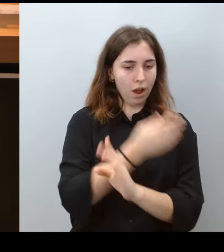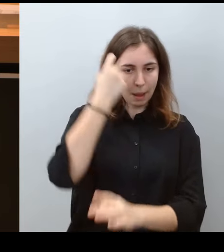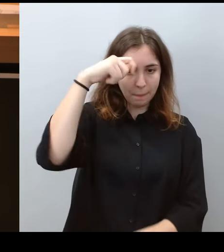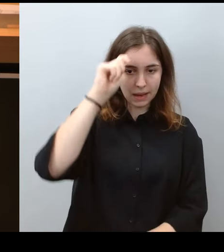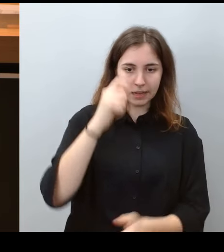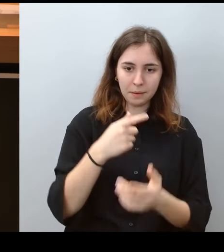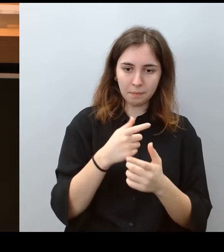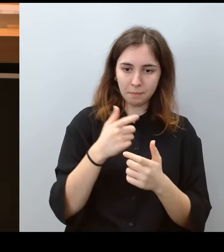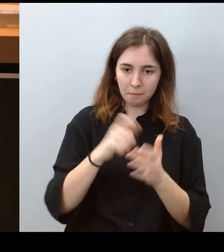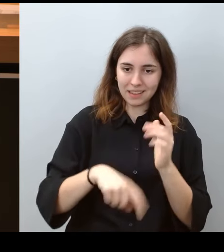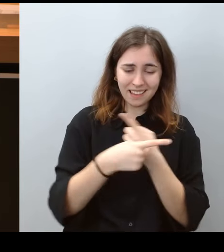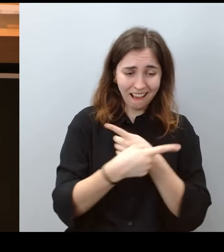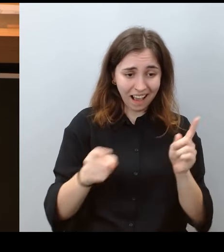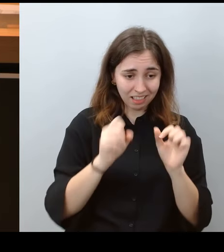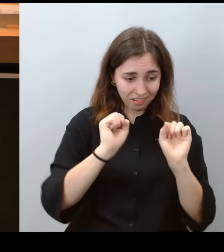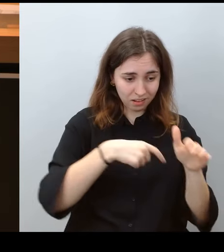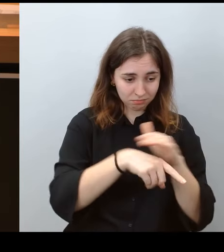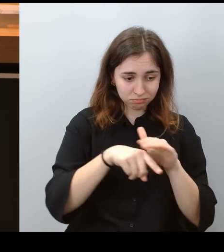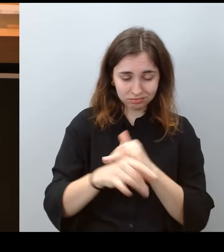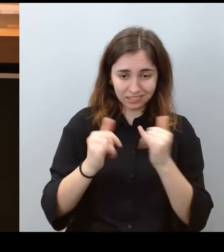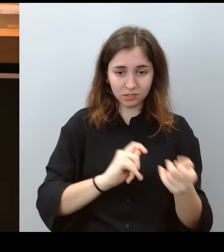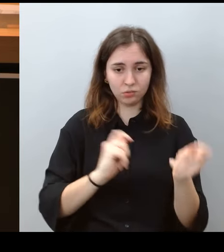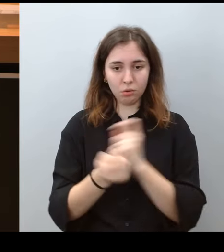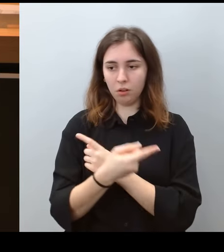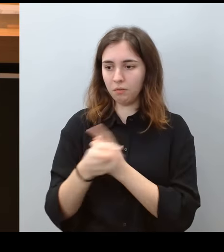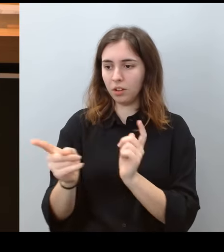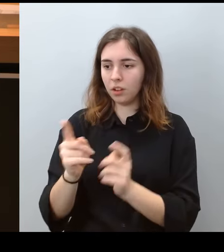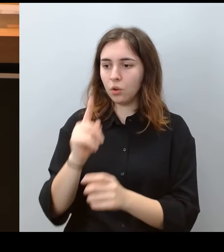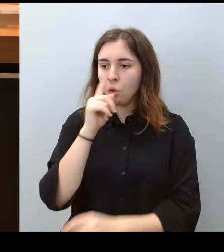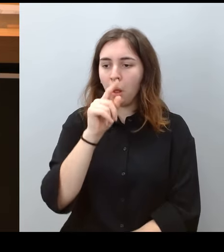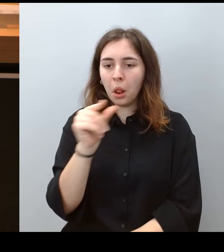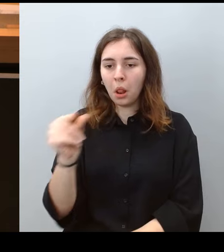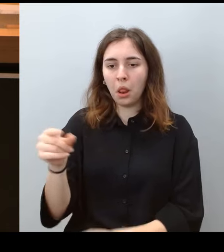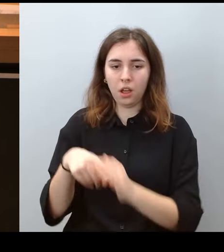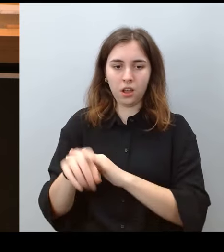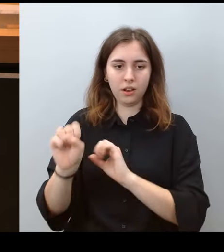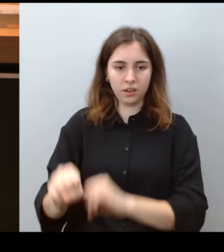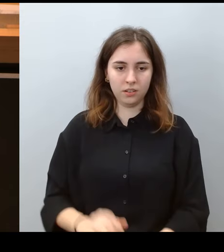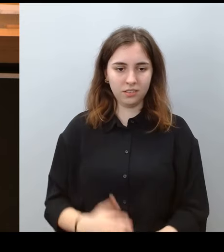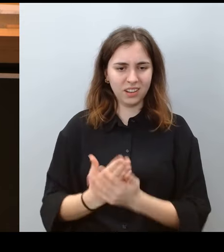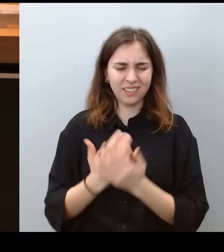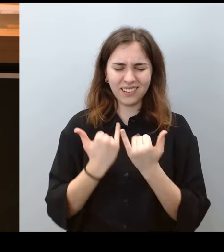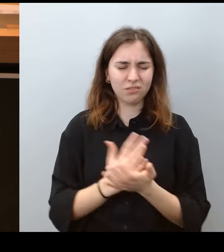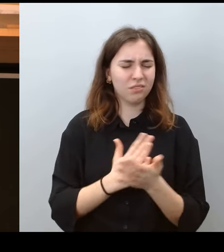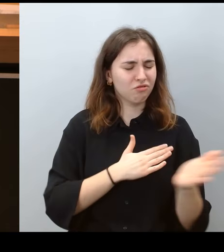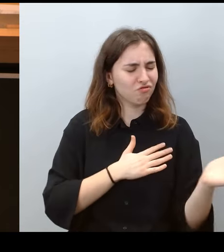überhaupt nichts mehr. Es ist komplizierter und chaotischer geworden, bis hin zu Ausschreitungen